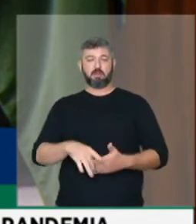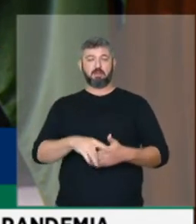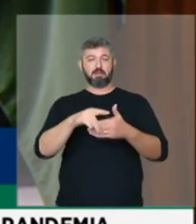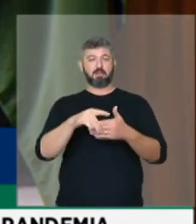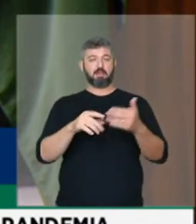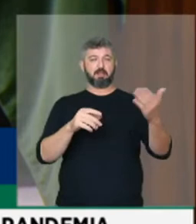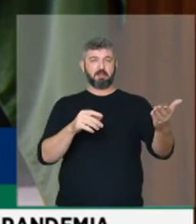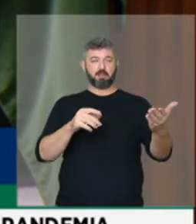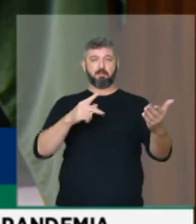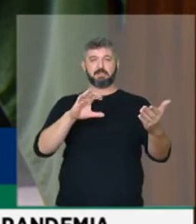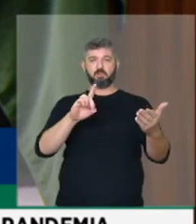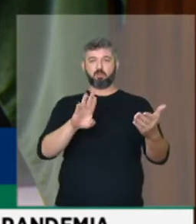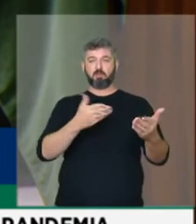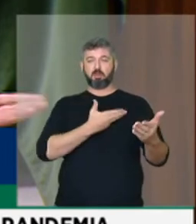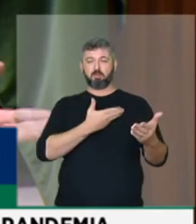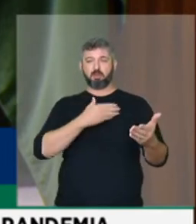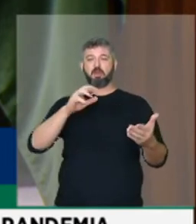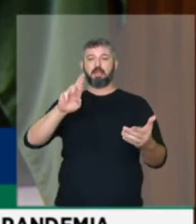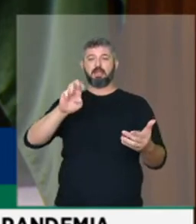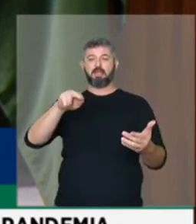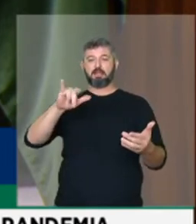DO PCDOB RENILDO CALHEIROS; MEUS QUERIDOS ENIO VERRI QUE FOI LÍDER EM 2020 DO PT E O